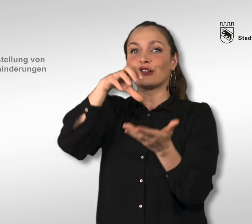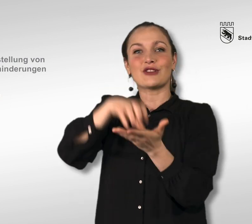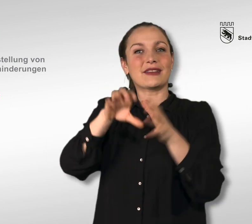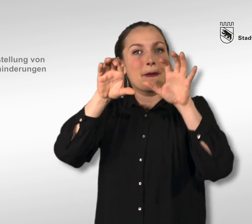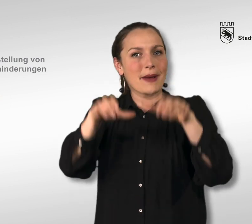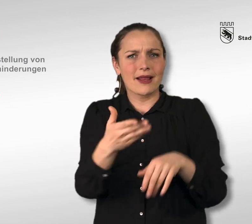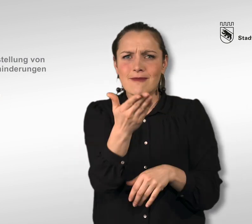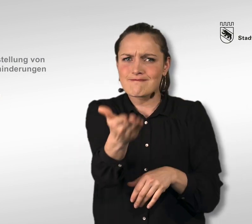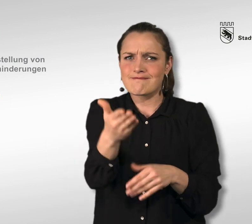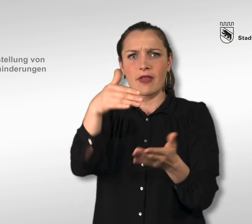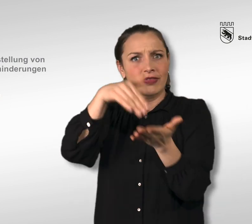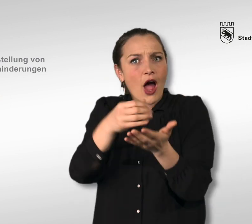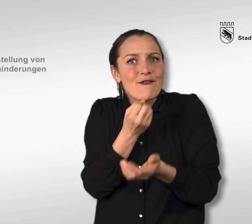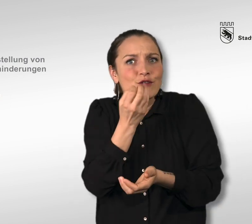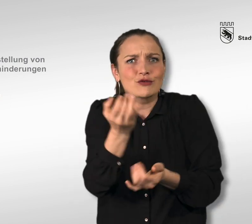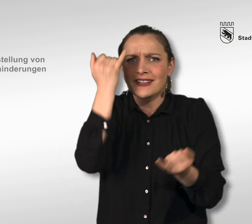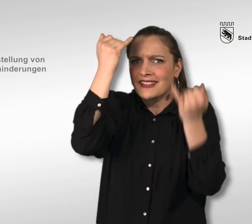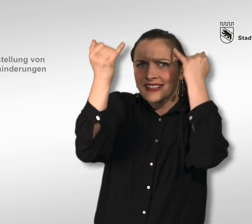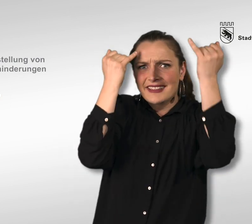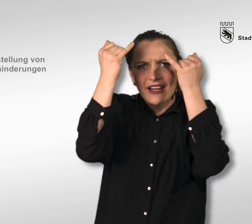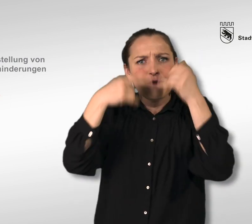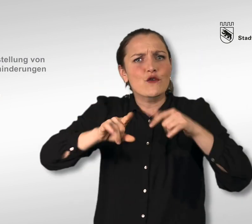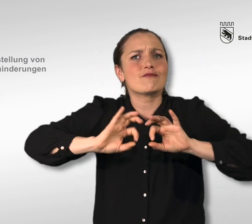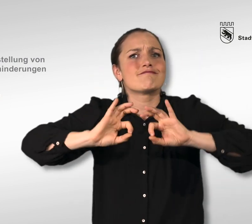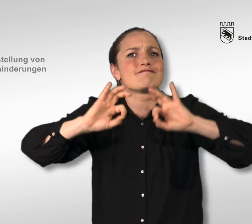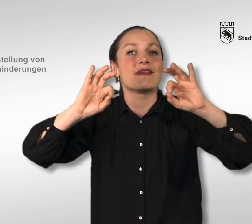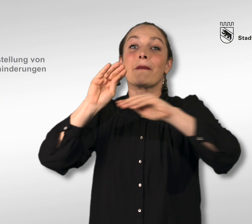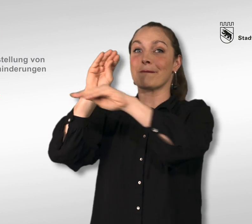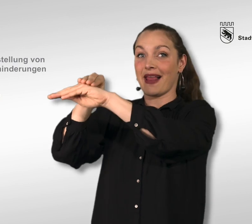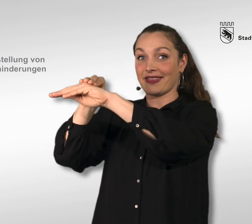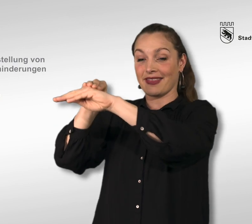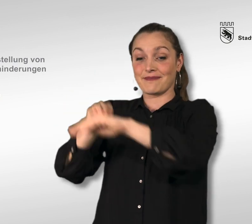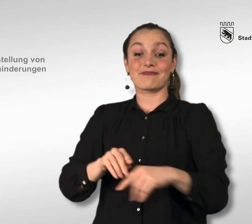wenn Sie Wünsche oder Verbesserungsvorschläge an die Verwaltung der Stadt Bern haben,